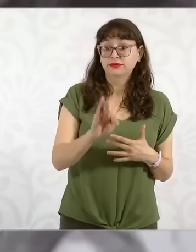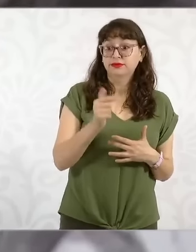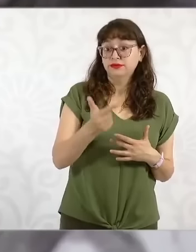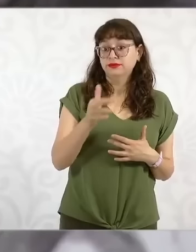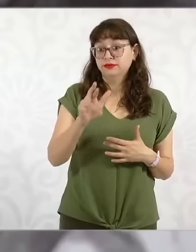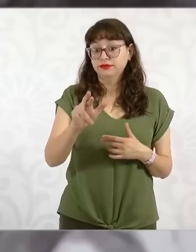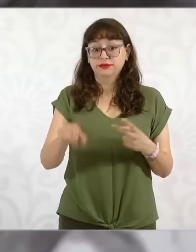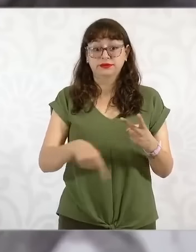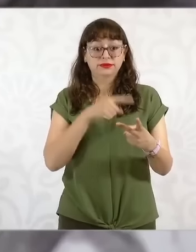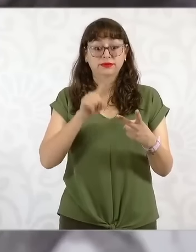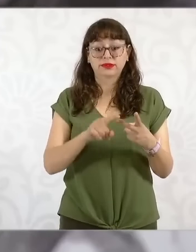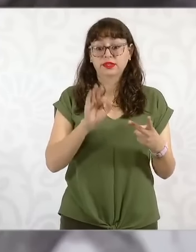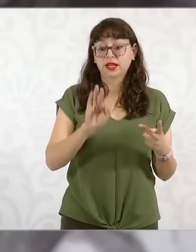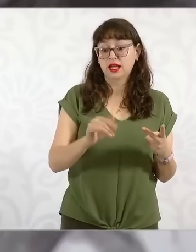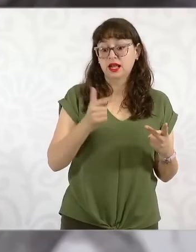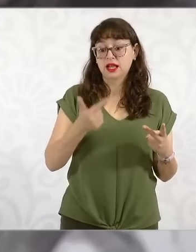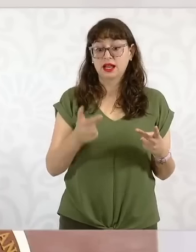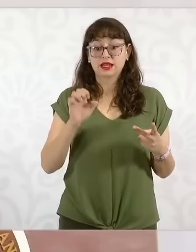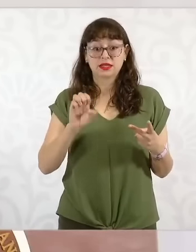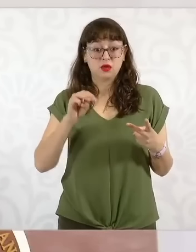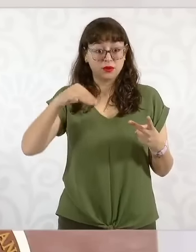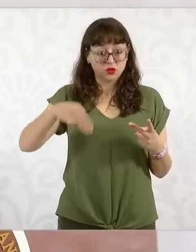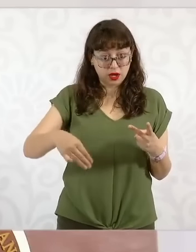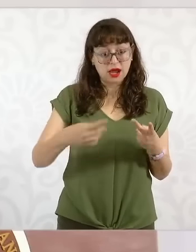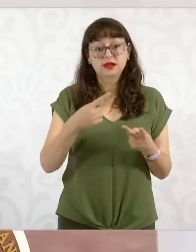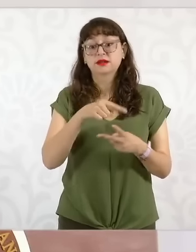de Justicia del Estado de Michoacán, se obtuvieron mandamientos judiciales para